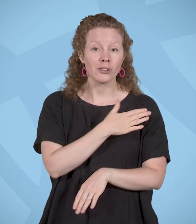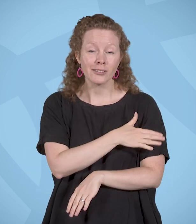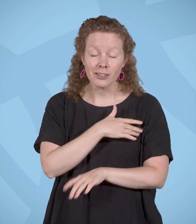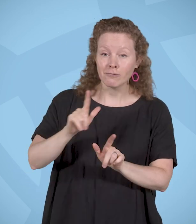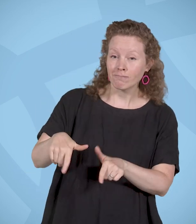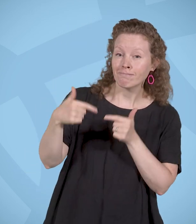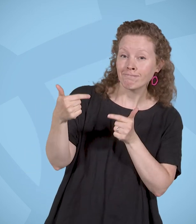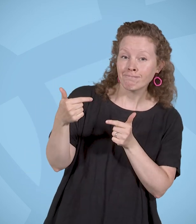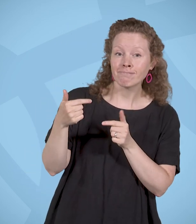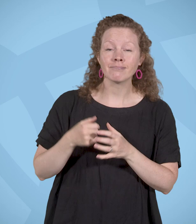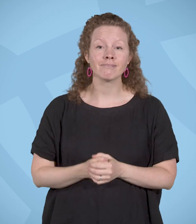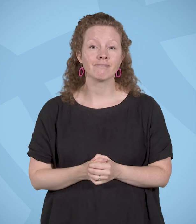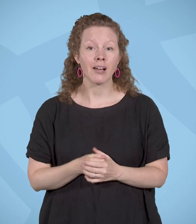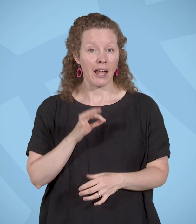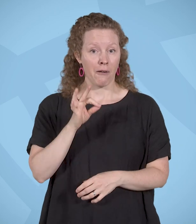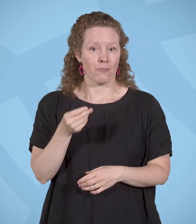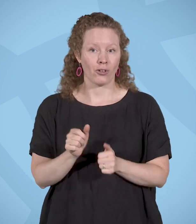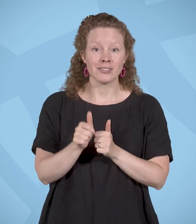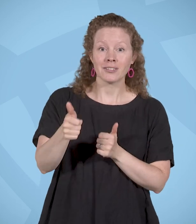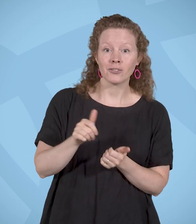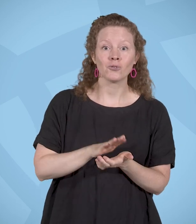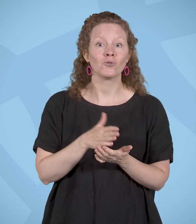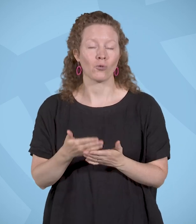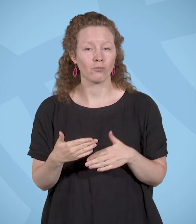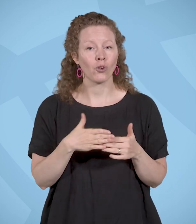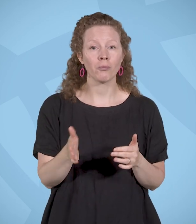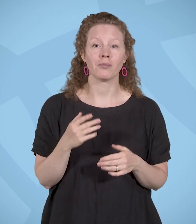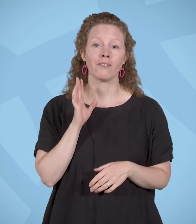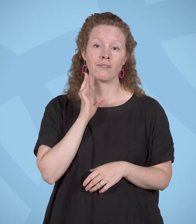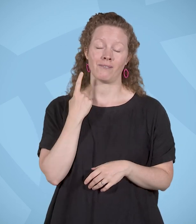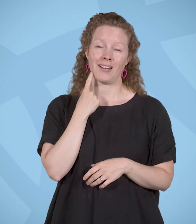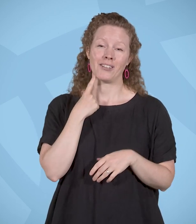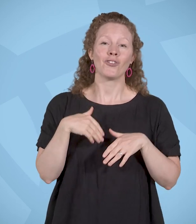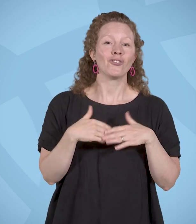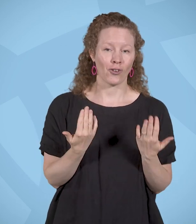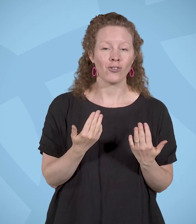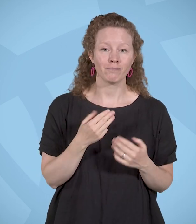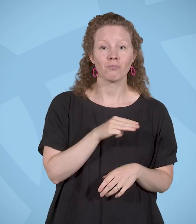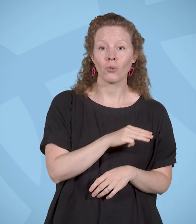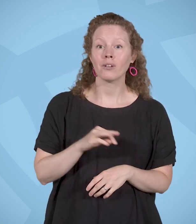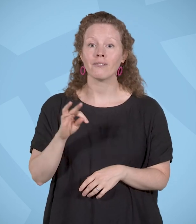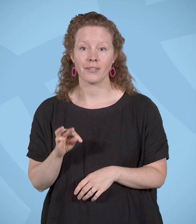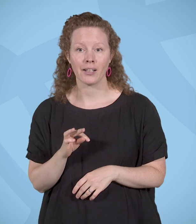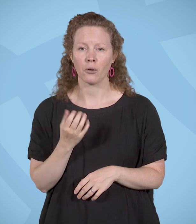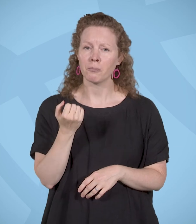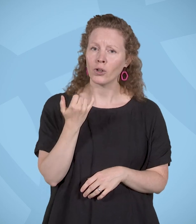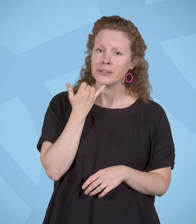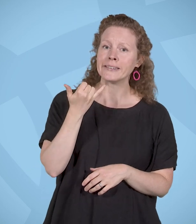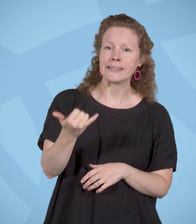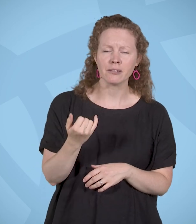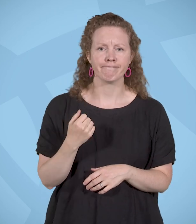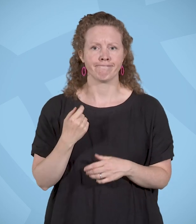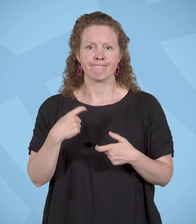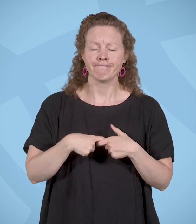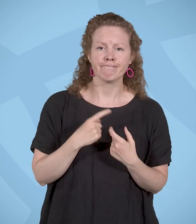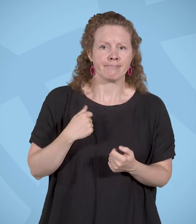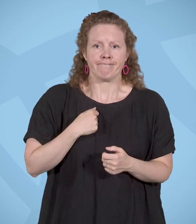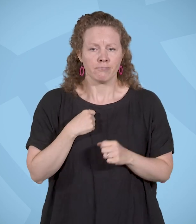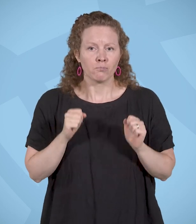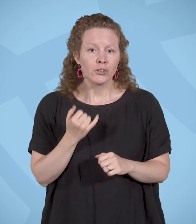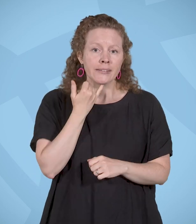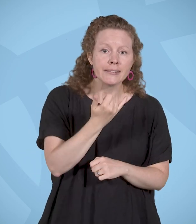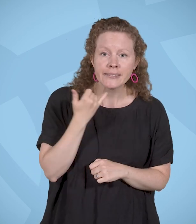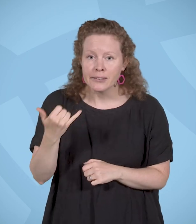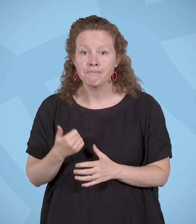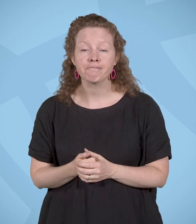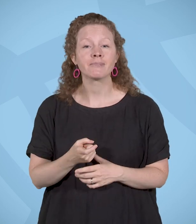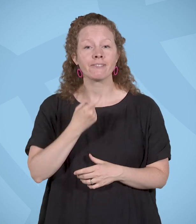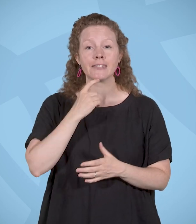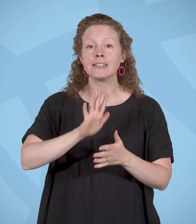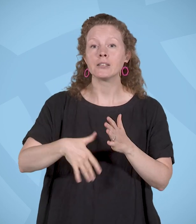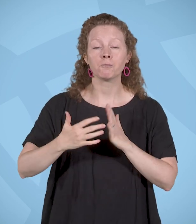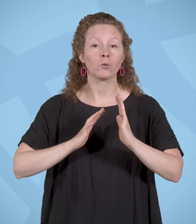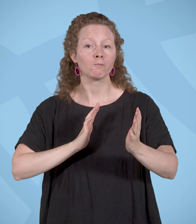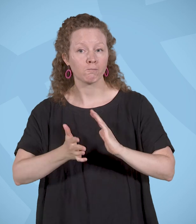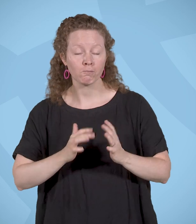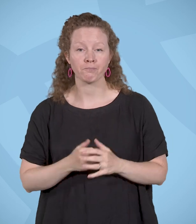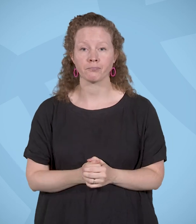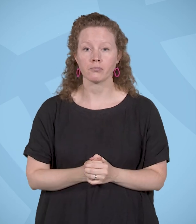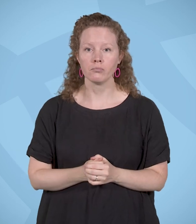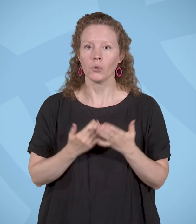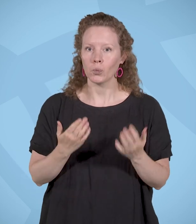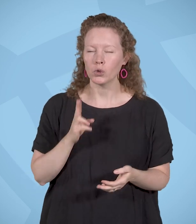kontakta Finlands Dövas Förbunds regionarbetare i ditt område så kan vi hitta en mer lämplig enhet för ditt bruk.